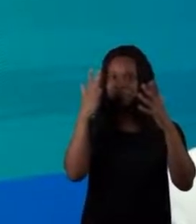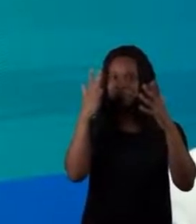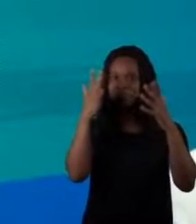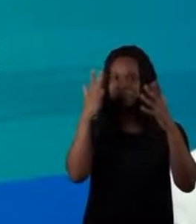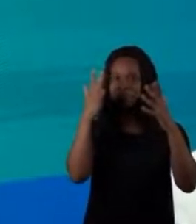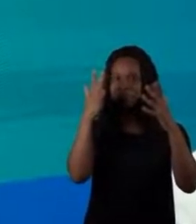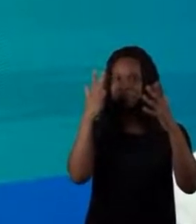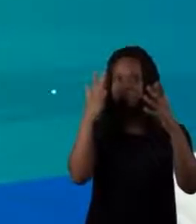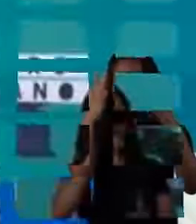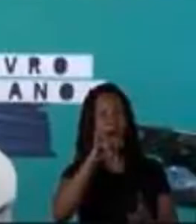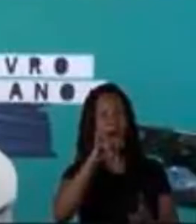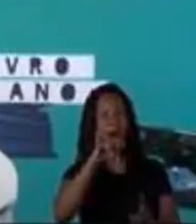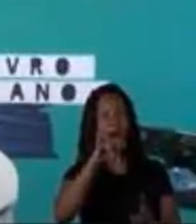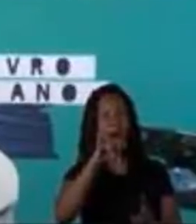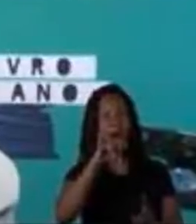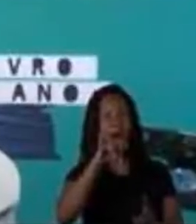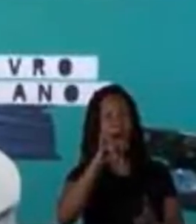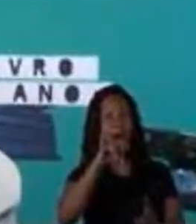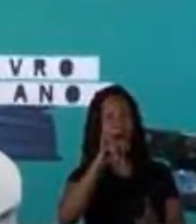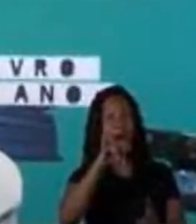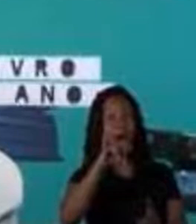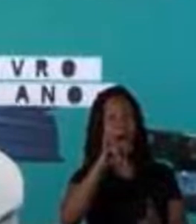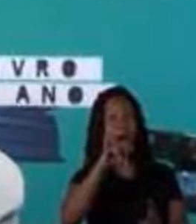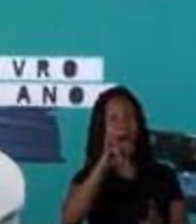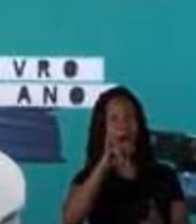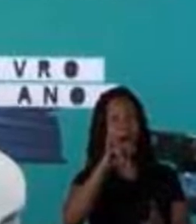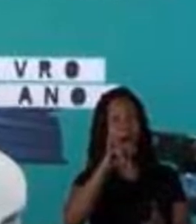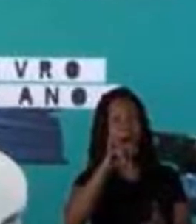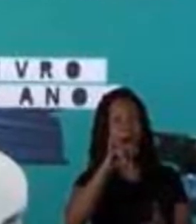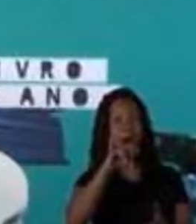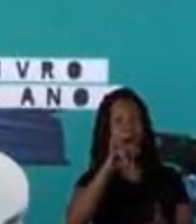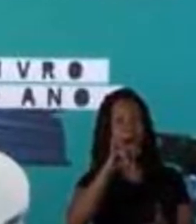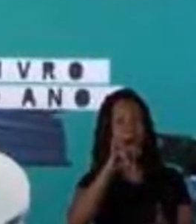vítimas dos rompimentos nas duas cidades mineiras. O livro também foi o escolhido